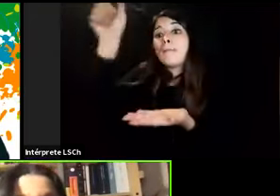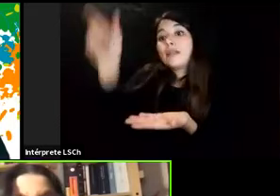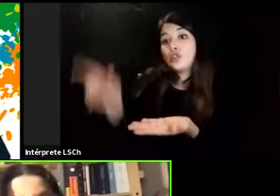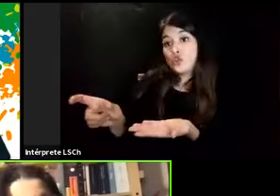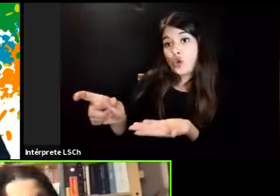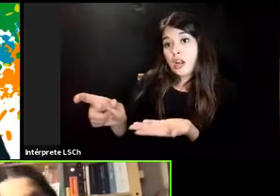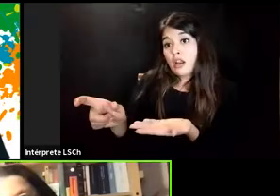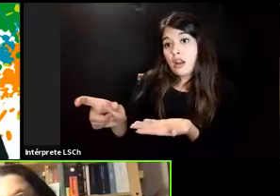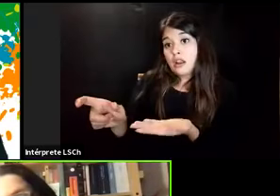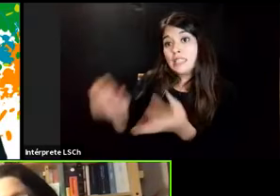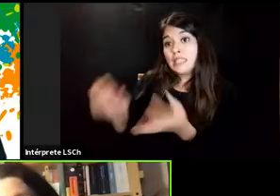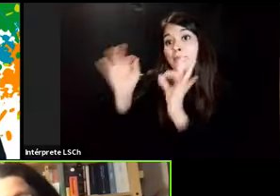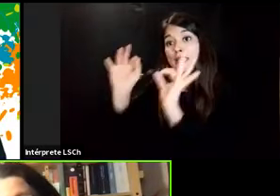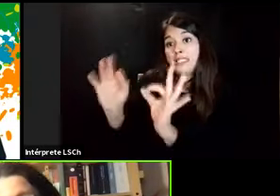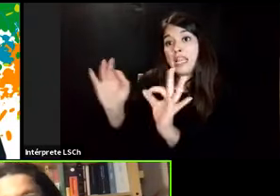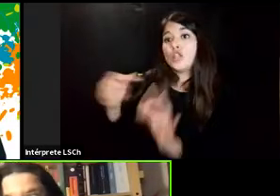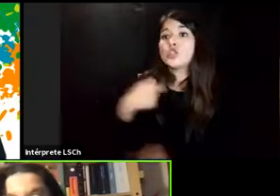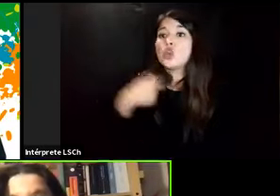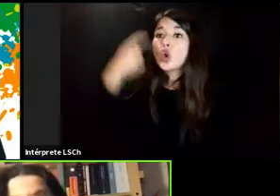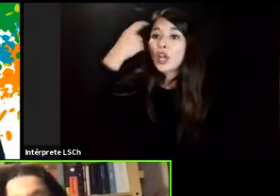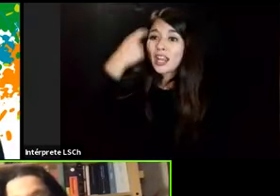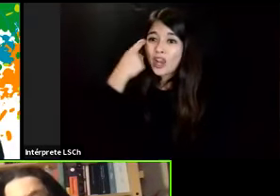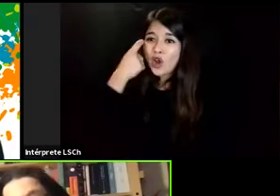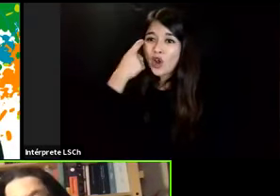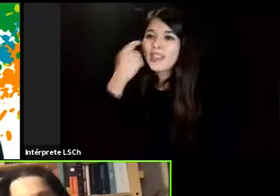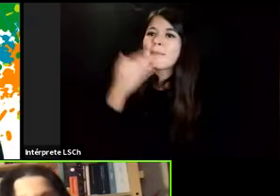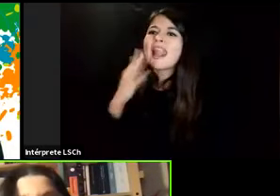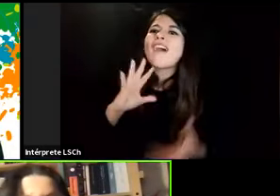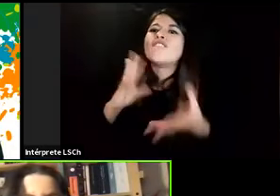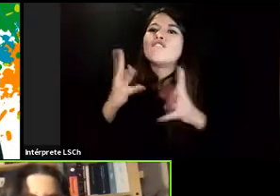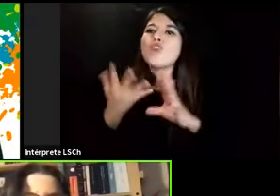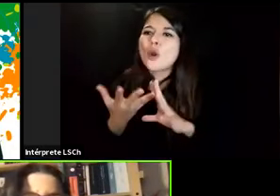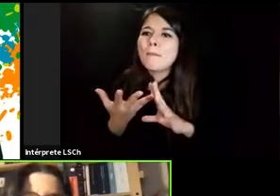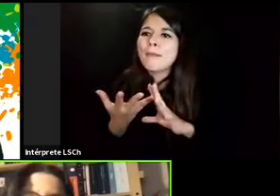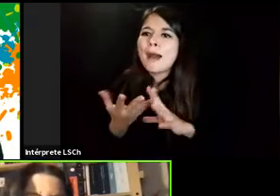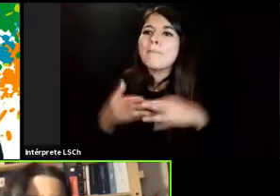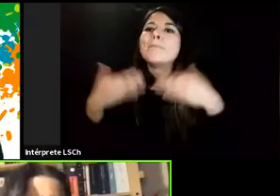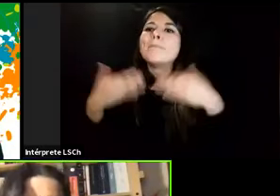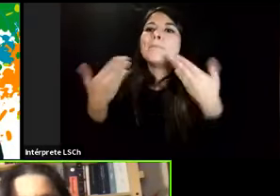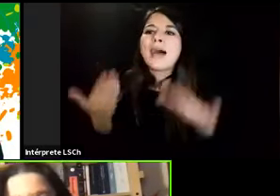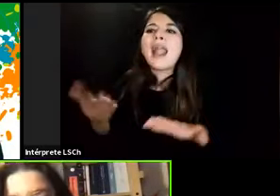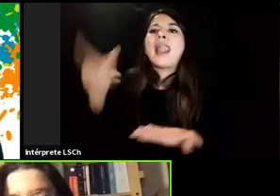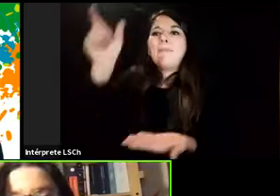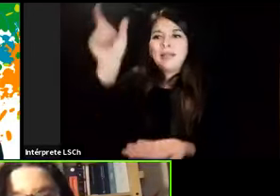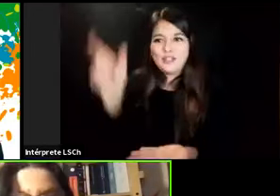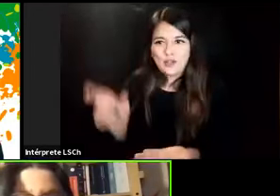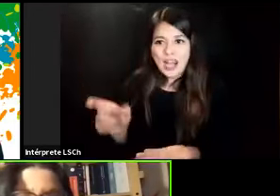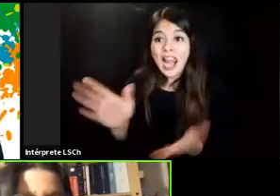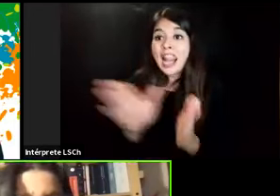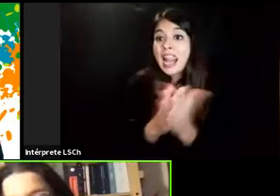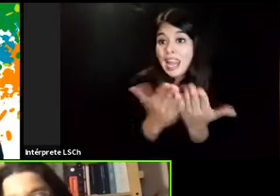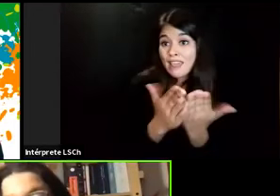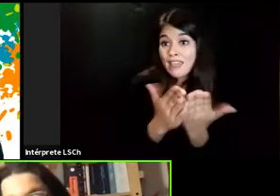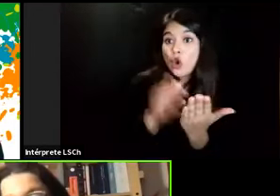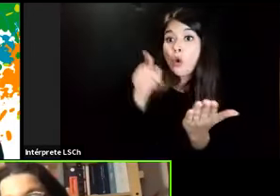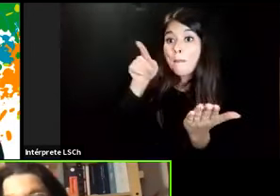en el formato apropiado o sea en el libro que se lee es el apropiado para una persona y tal vez en cierto formato